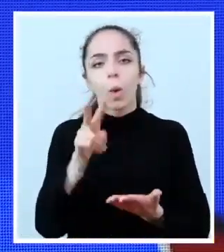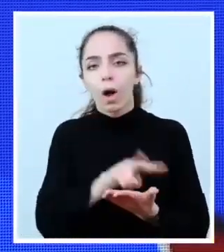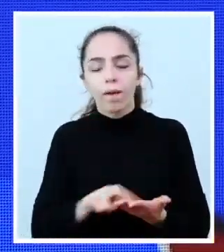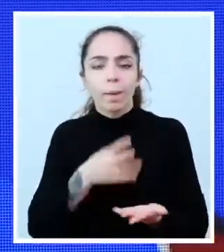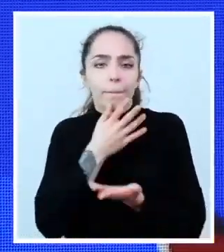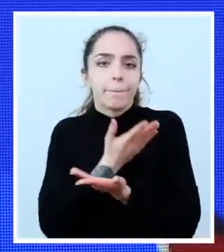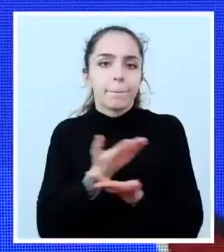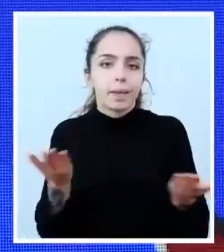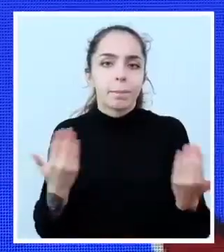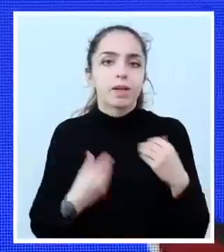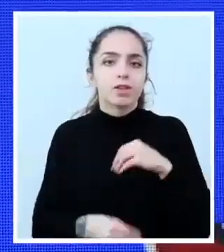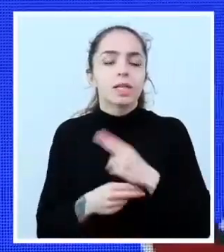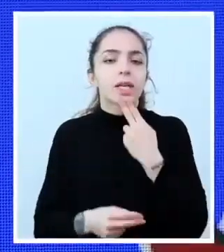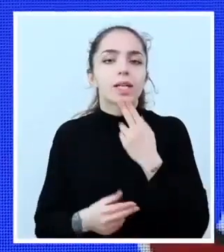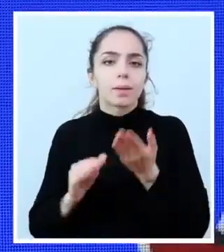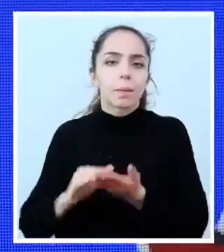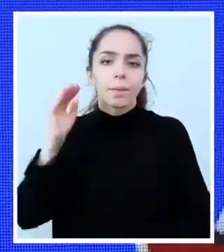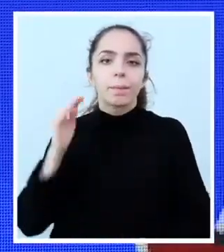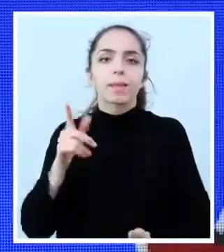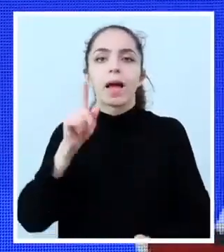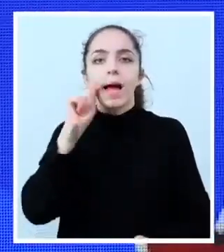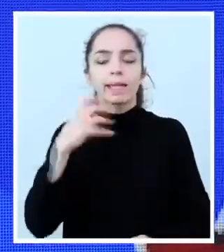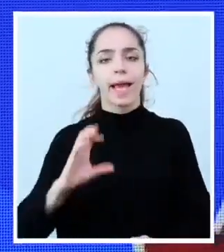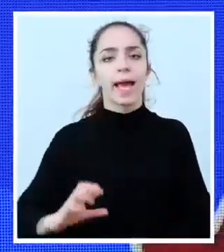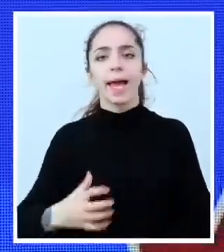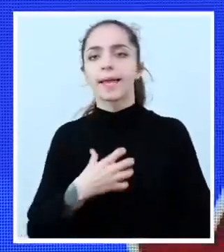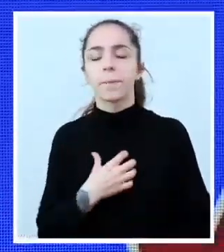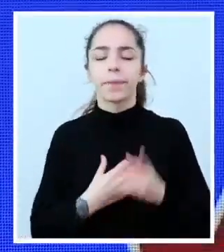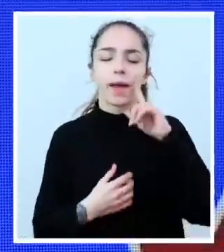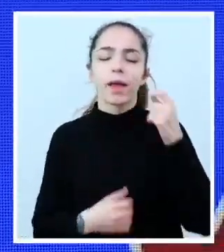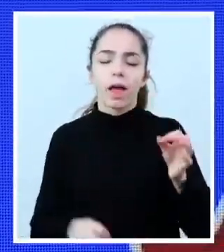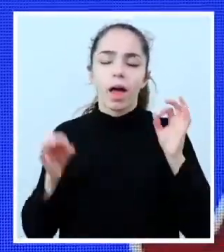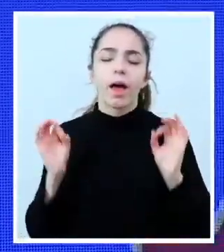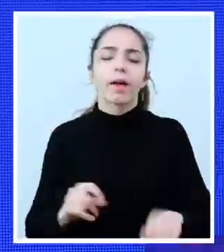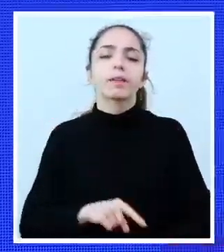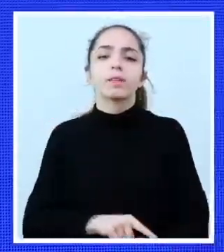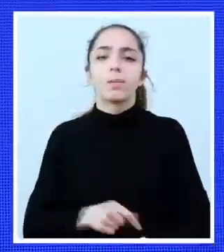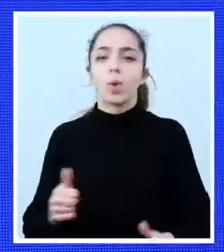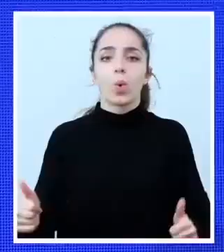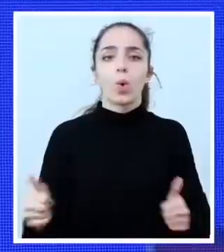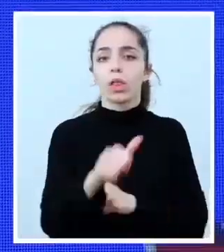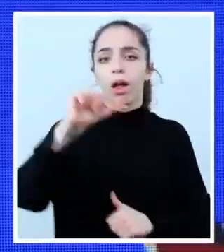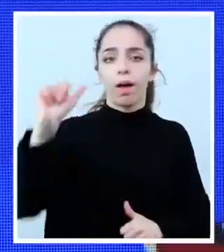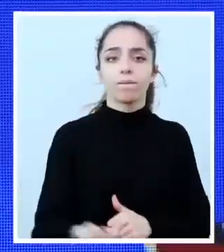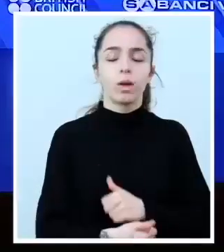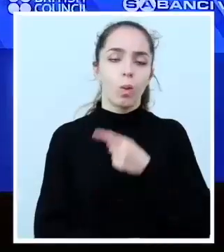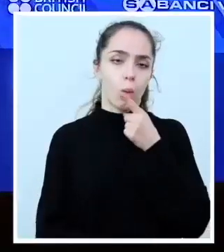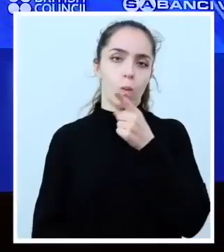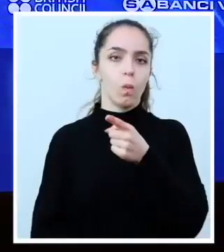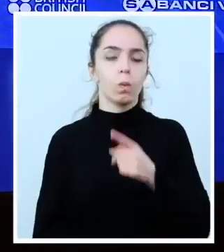Okuma yazma bilmeyen kadınların arasında geçti ne yazık ki. Erkek egemendi ve erkekler her zaman çok ön plandaydı.